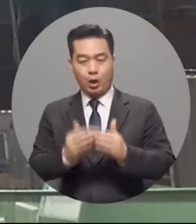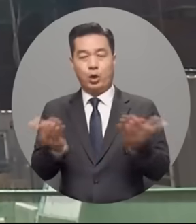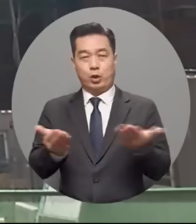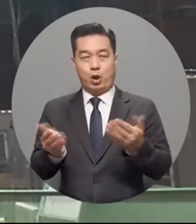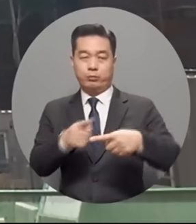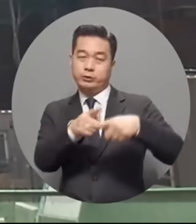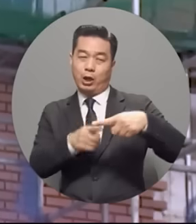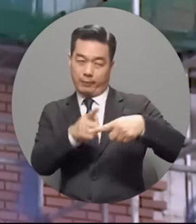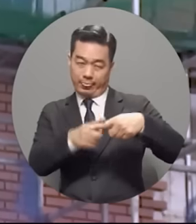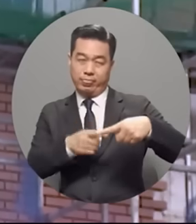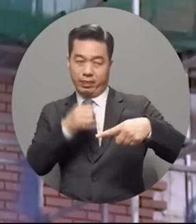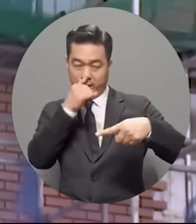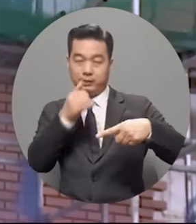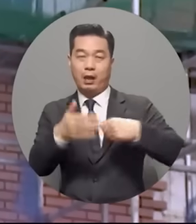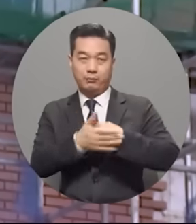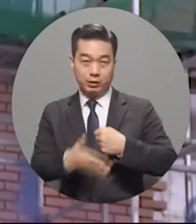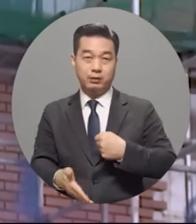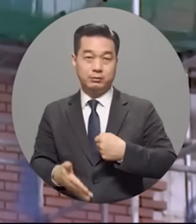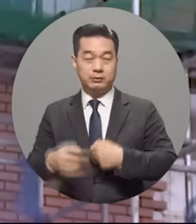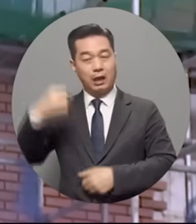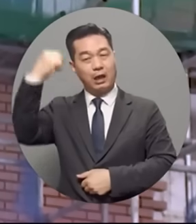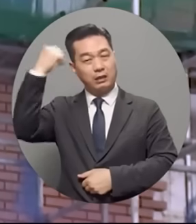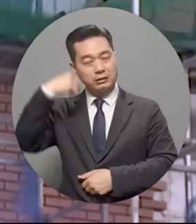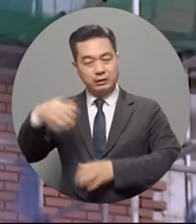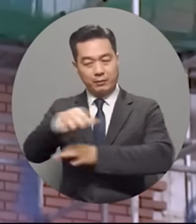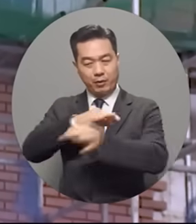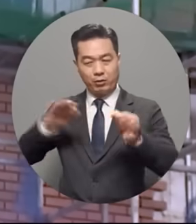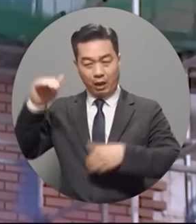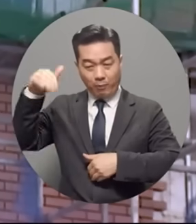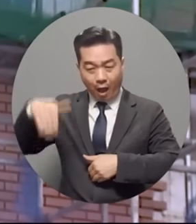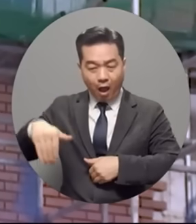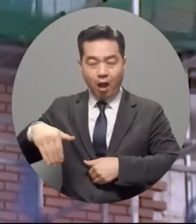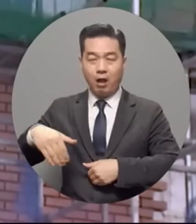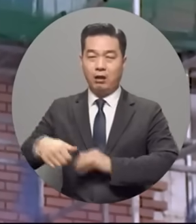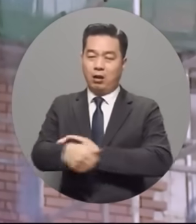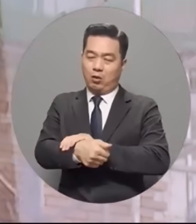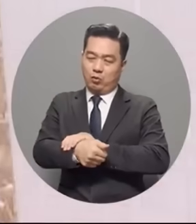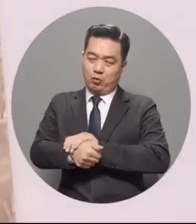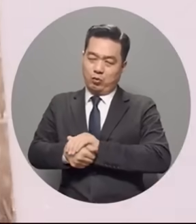일용직 근로자 중 건설업 종사자가 절반가량을 차지하는 만큼 체감 경기는